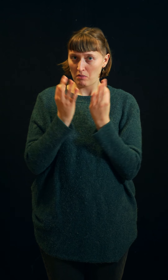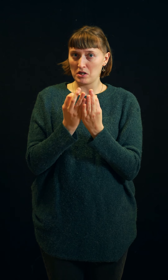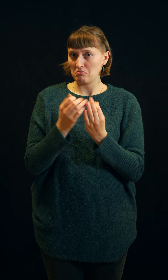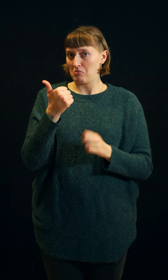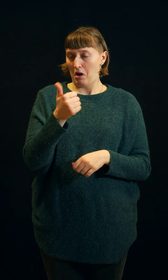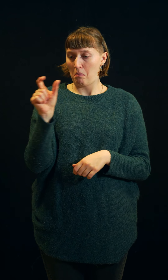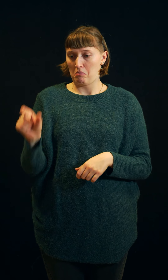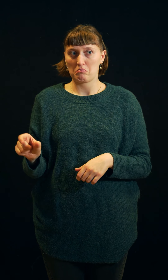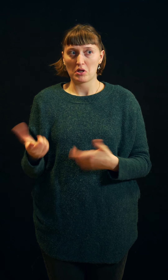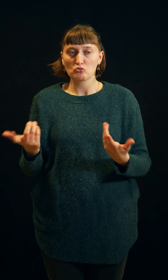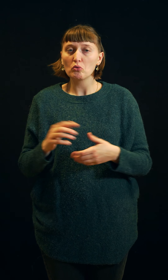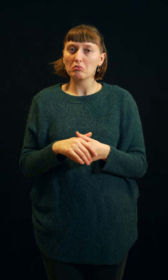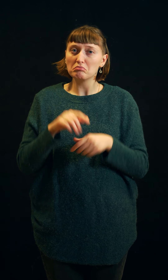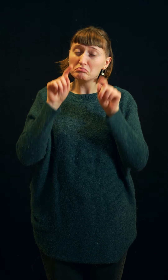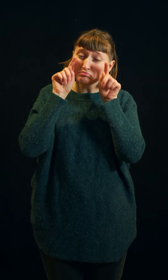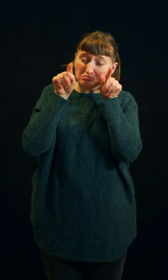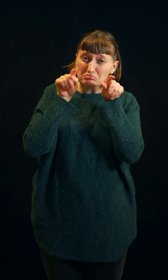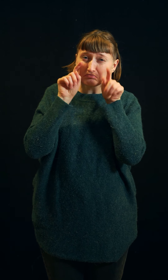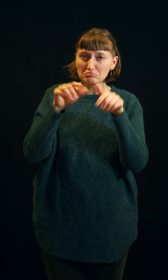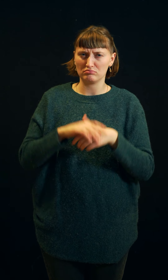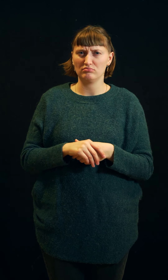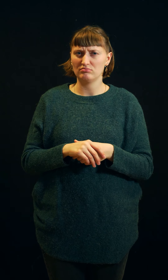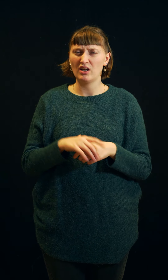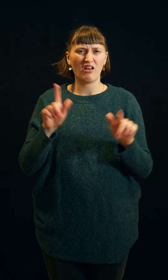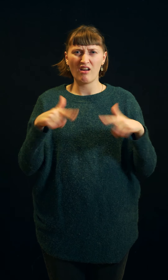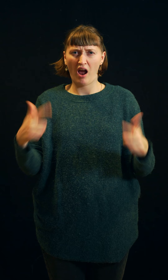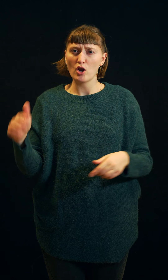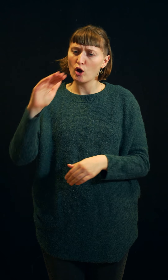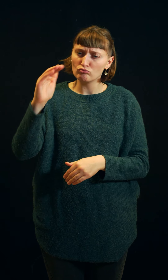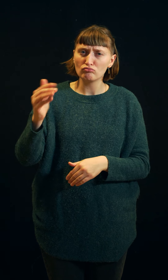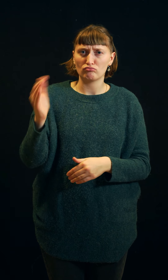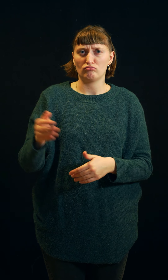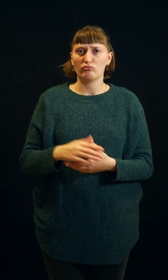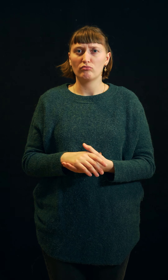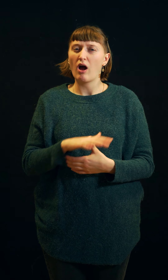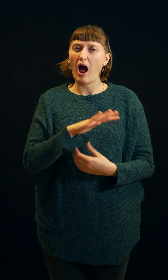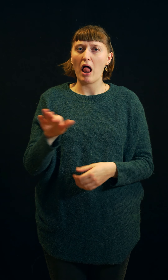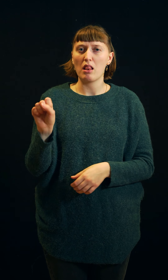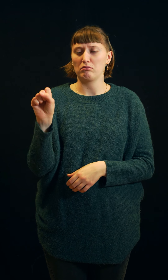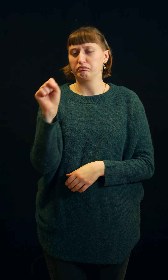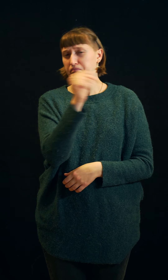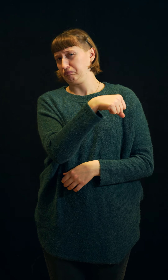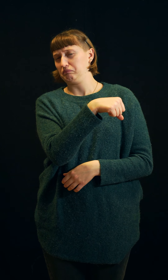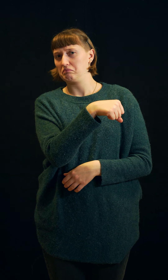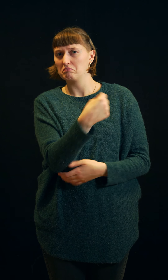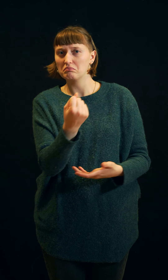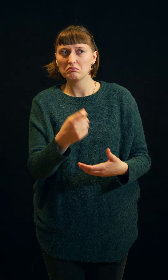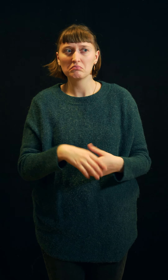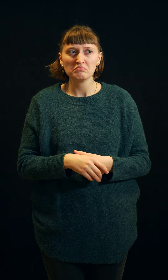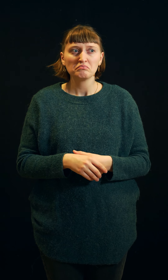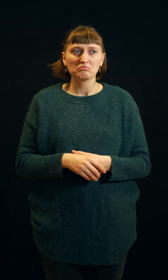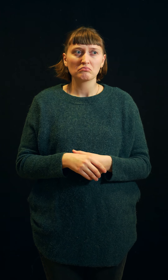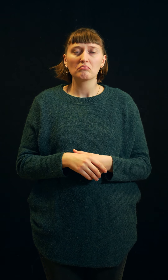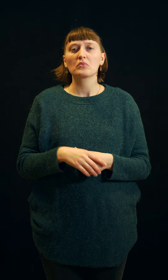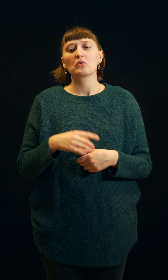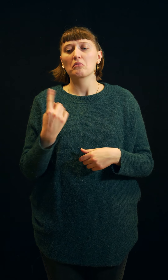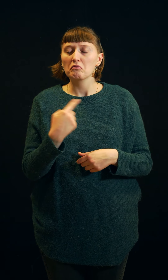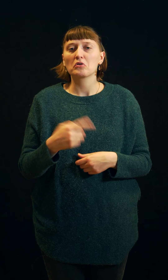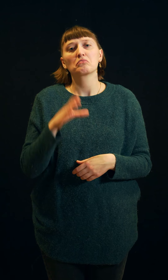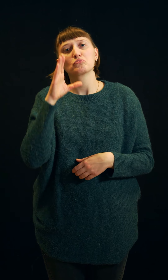wenn bei uns einer weint wird ja nicht mal ne Träne aufgewischt.